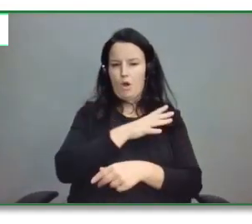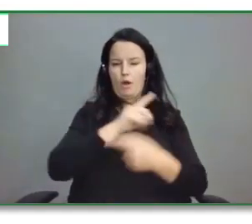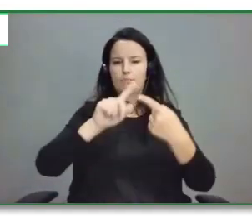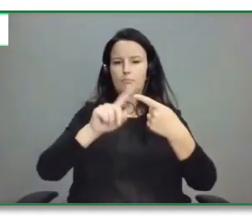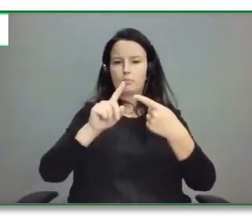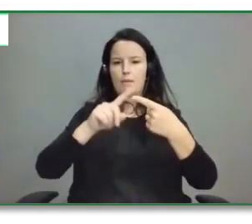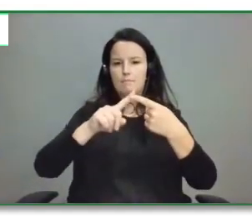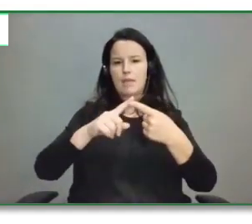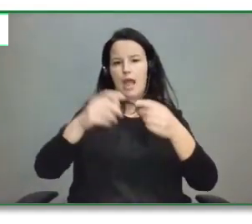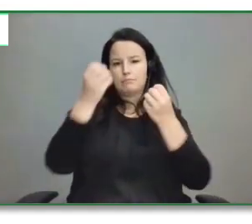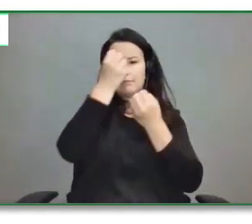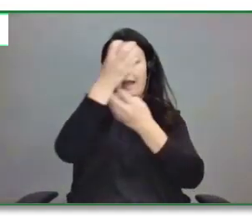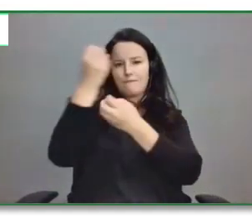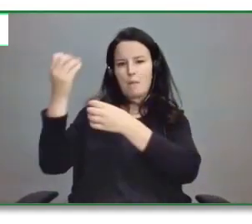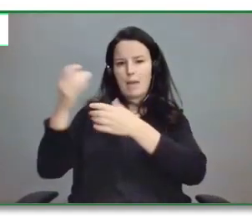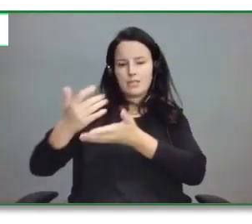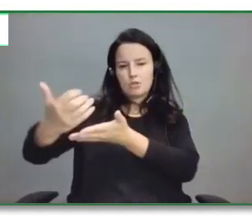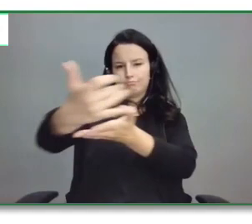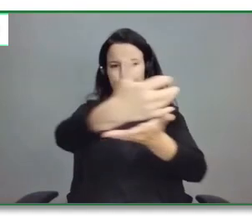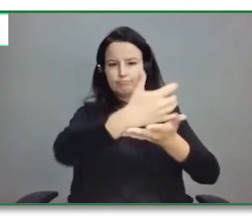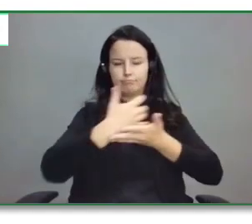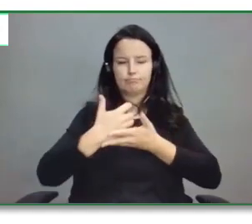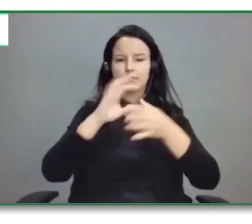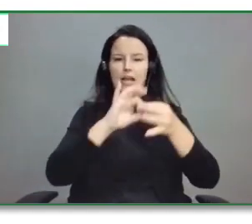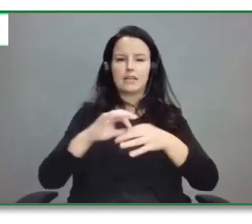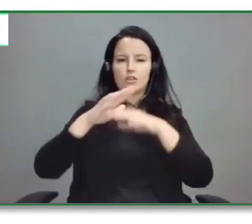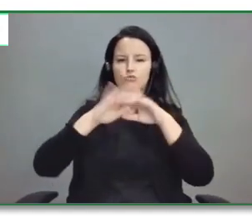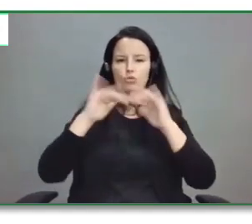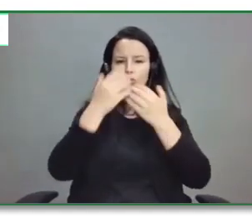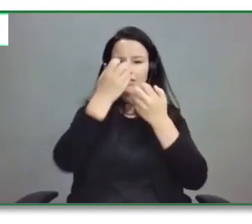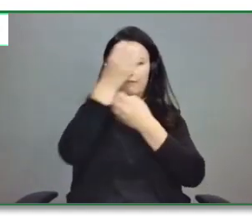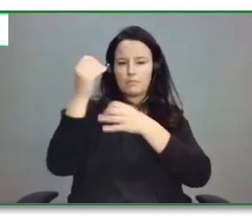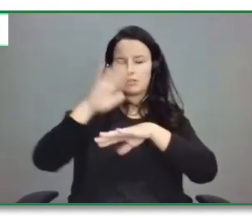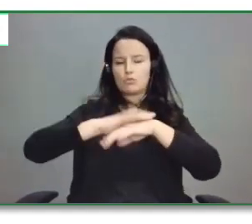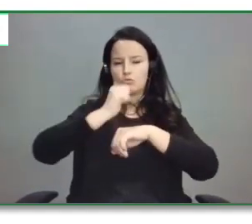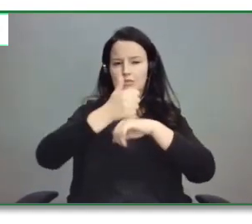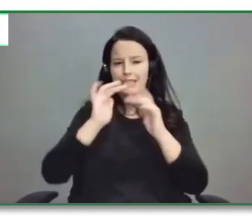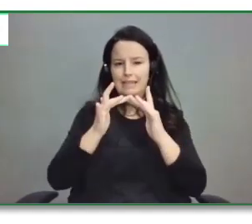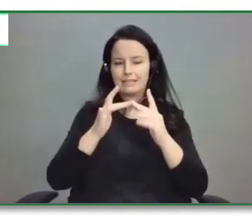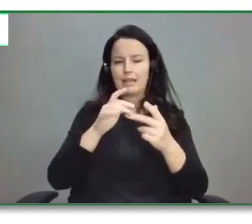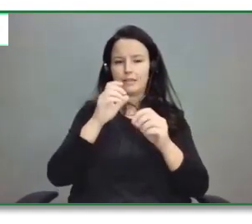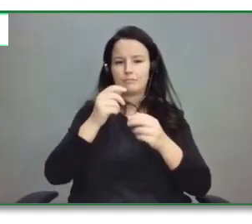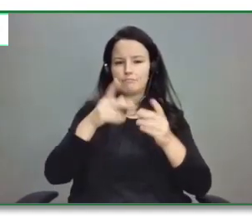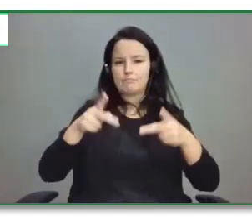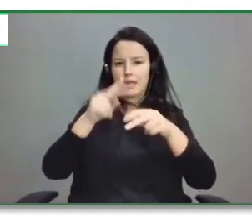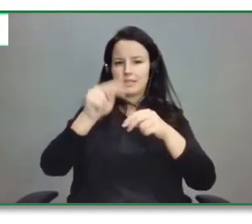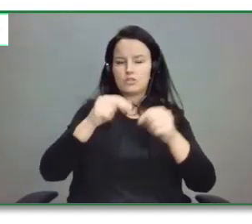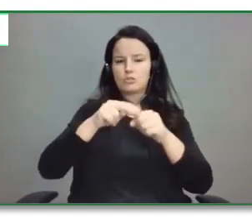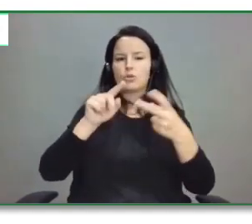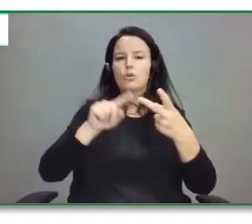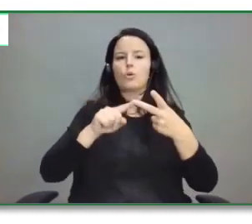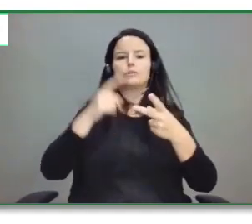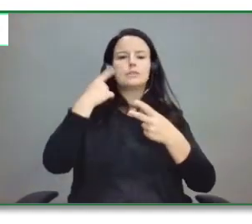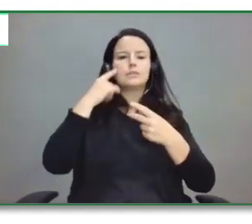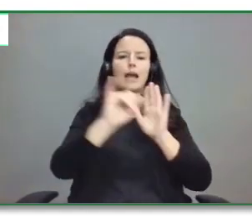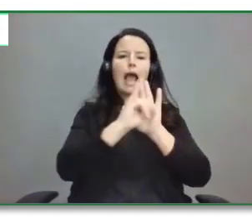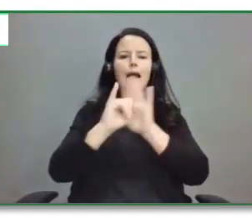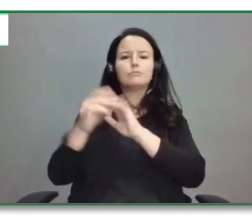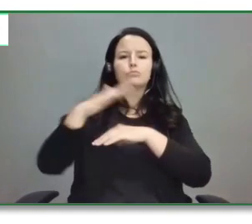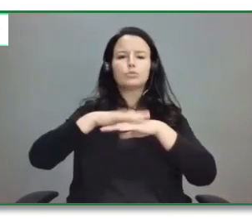de données avec les attributs d'une information des parcs nationaux de formulation de l'indice d'information